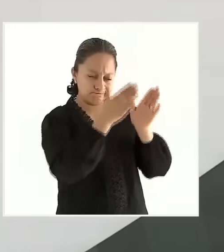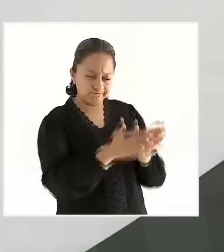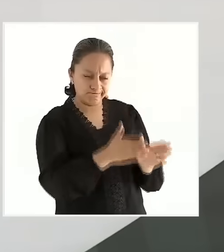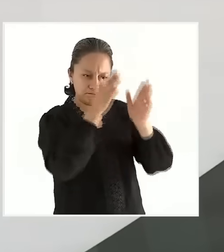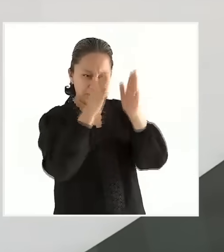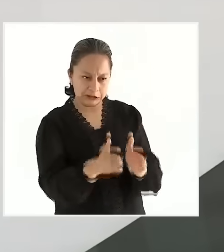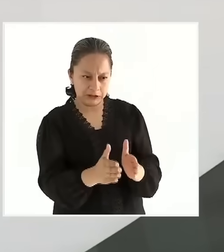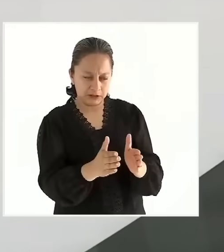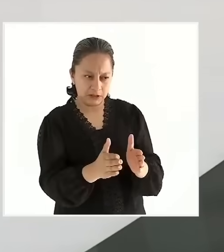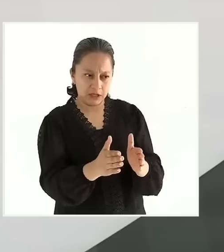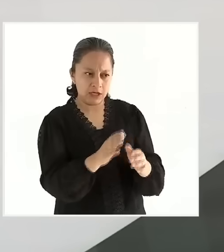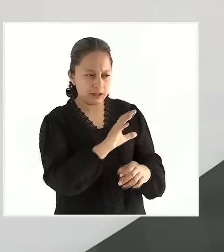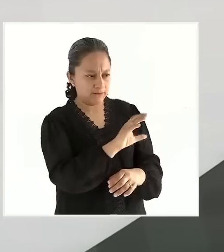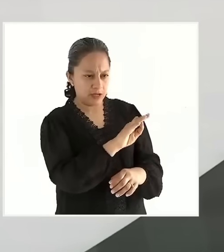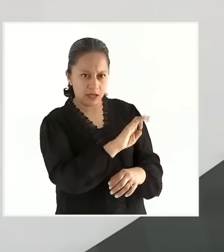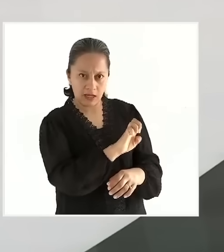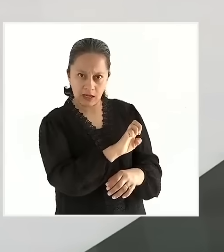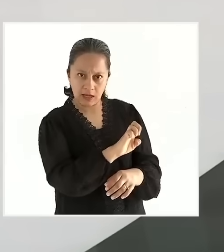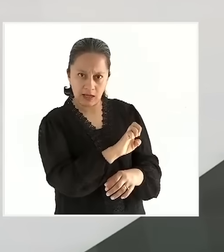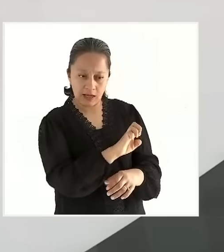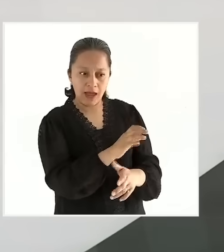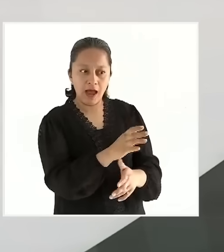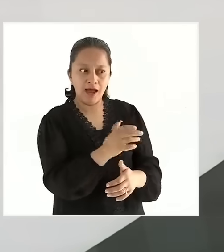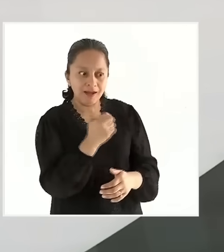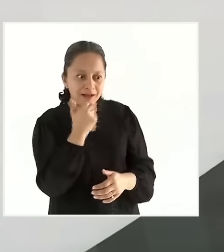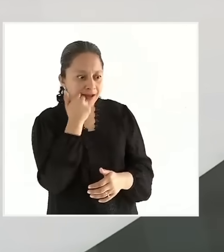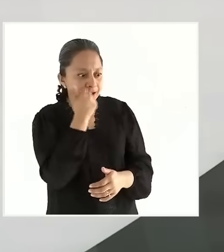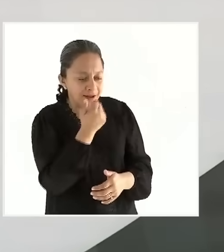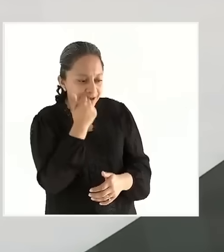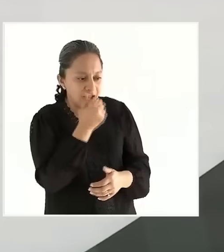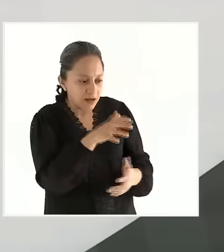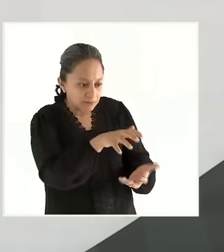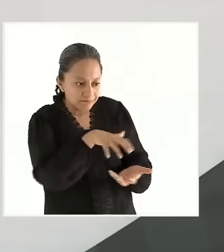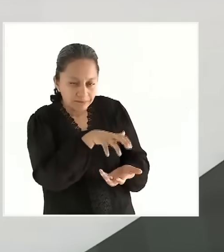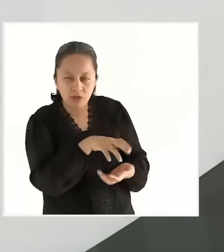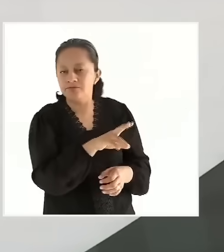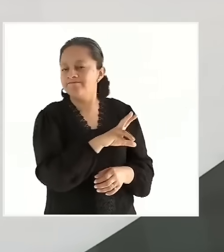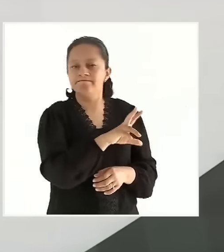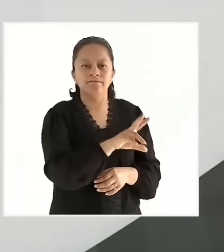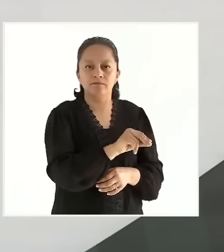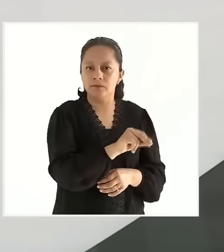ninguna tentación de privatización y ahora se está reintegrando de nuevo a toda la Comisión Federal